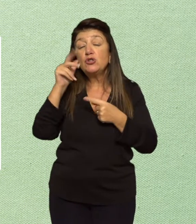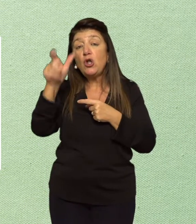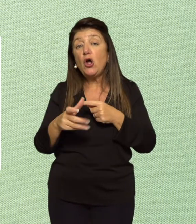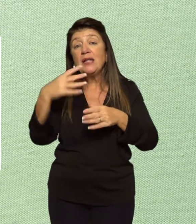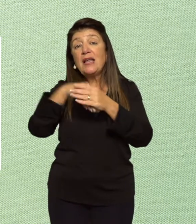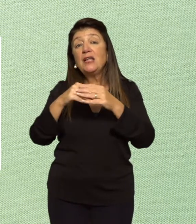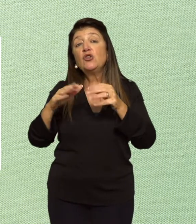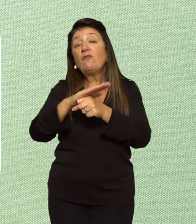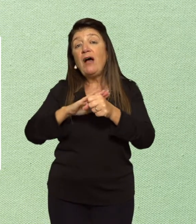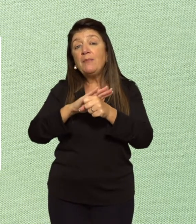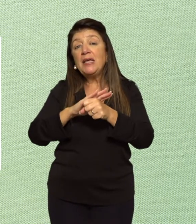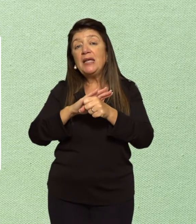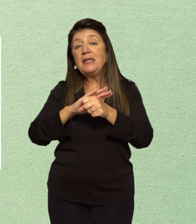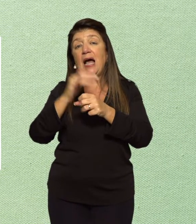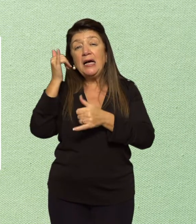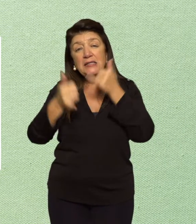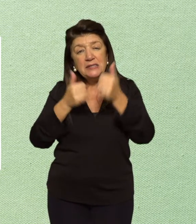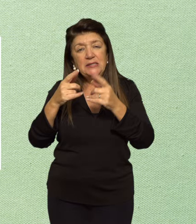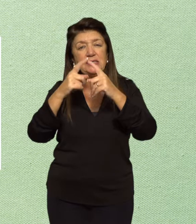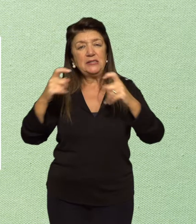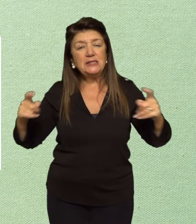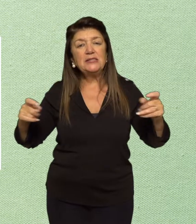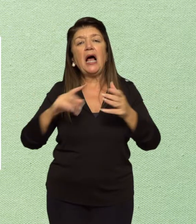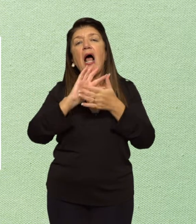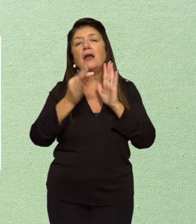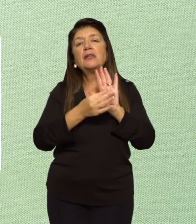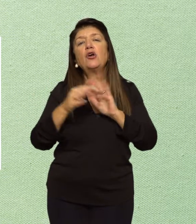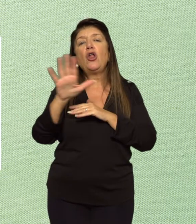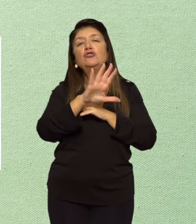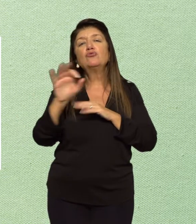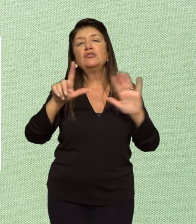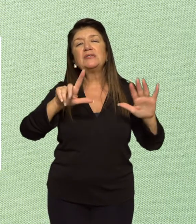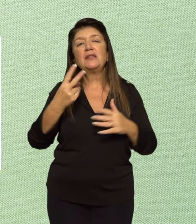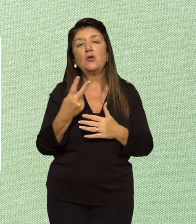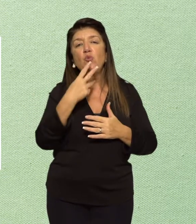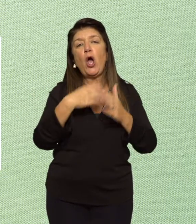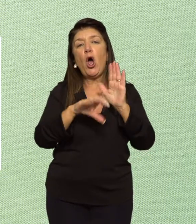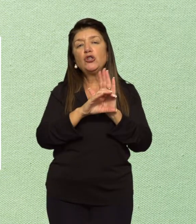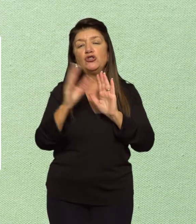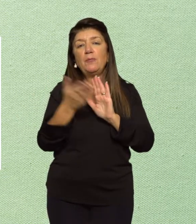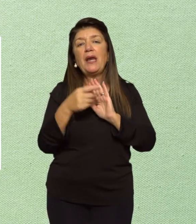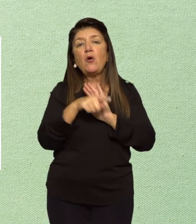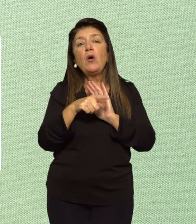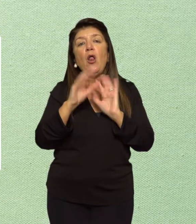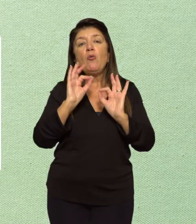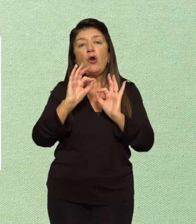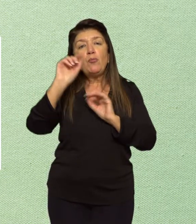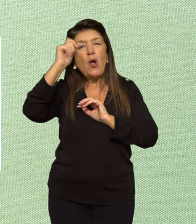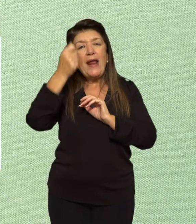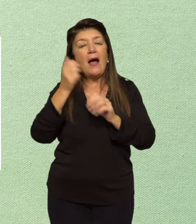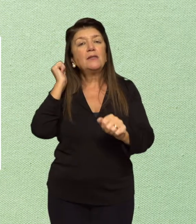all'articolo 572 del codice non è inserito tra i reati contro la persona nonostante la vittima sia